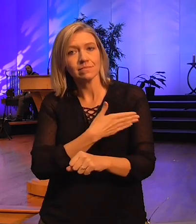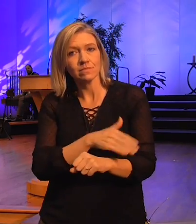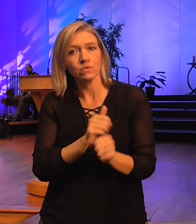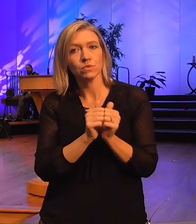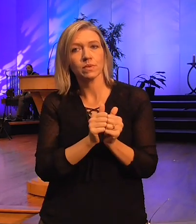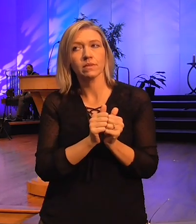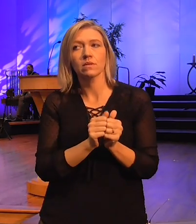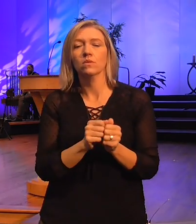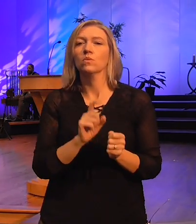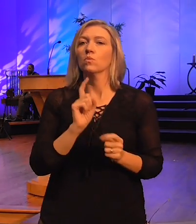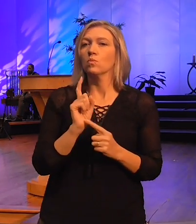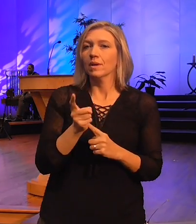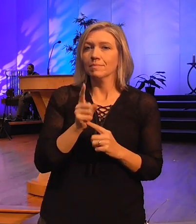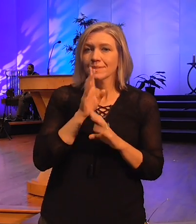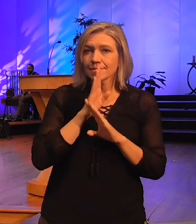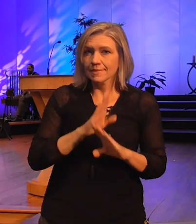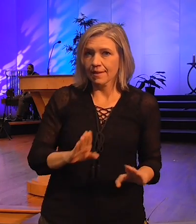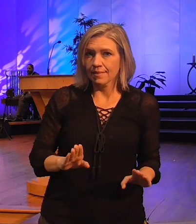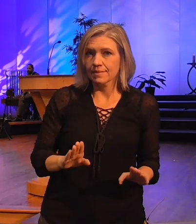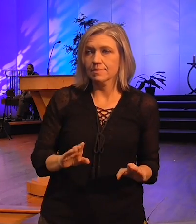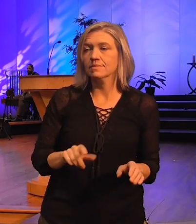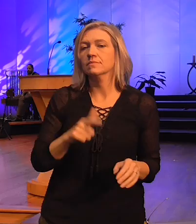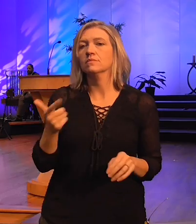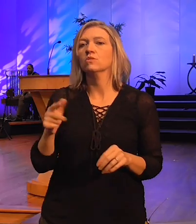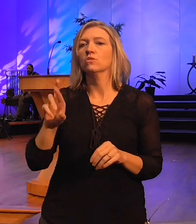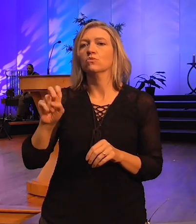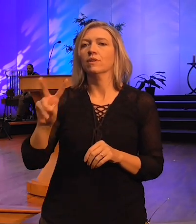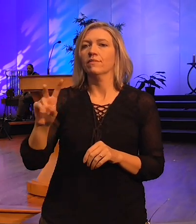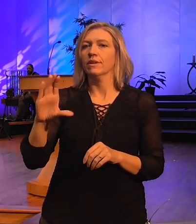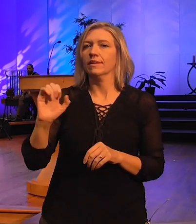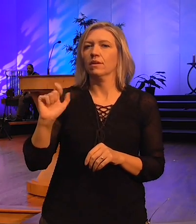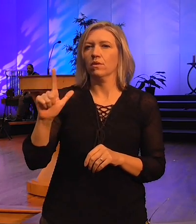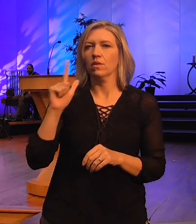de silencio juntos y luego la Reverenda Carol nos guiará en una hermosa oración.